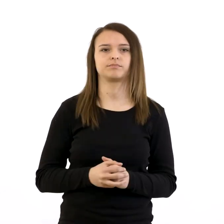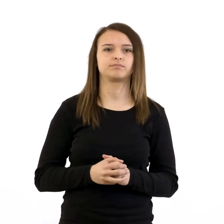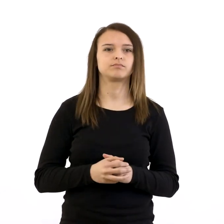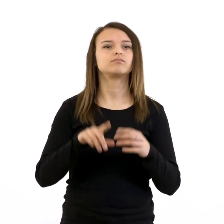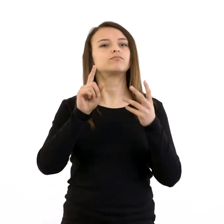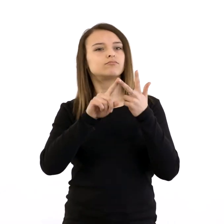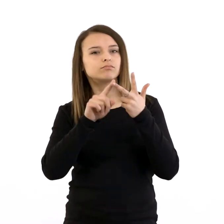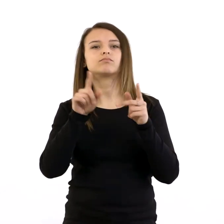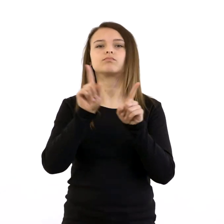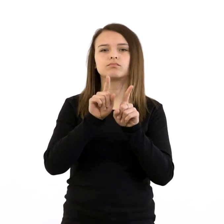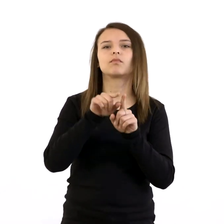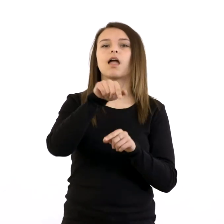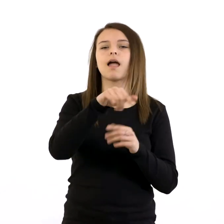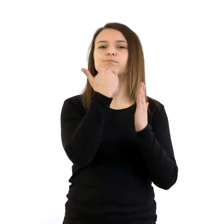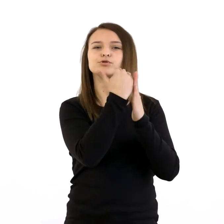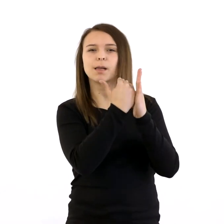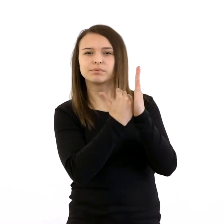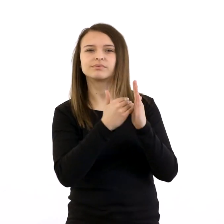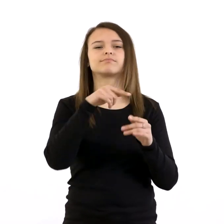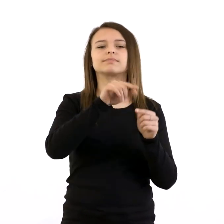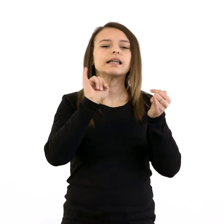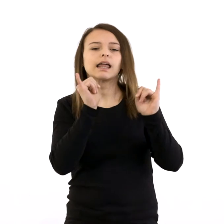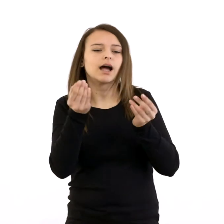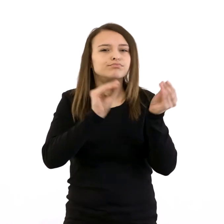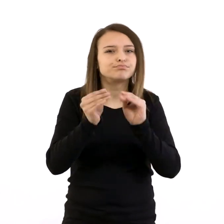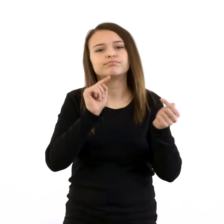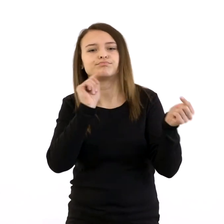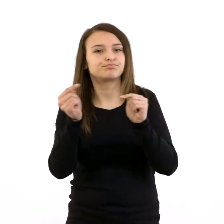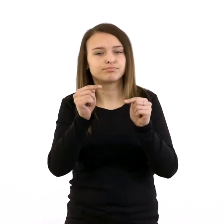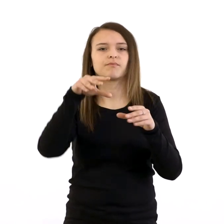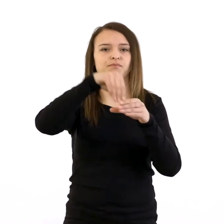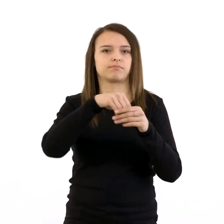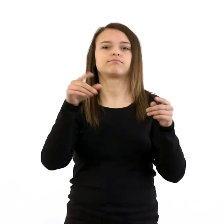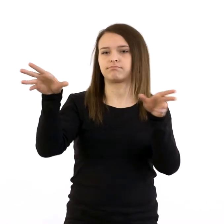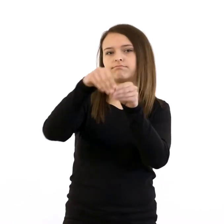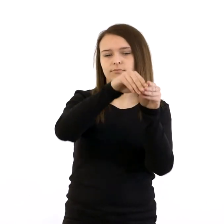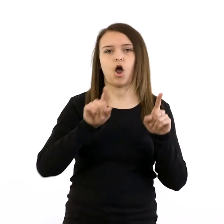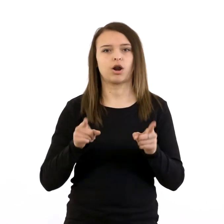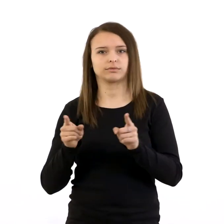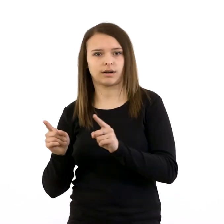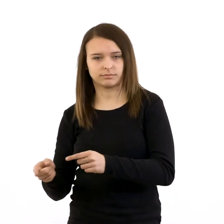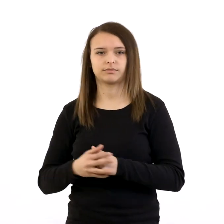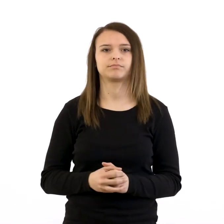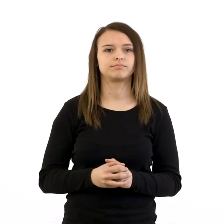konsultowanie z organizacjami projektów aktów prawnych,